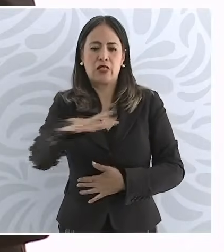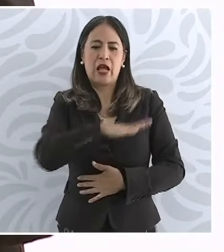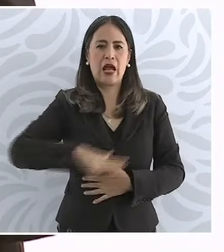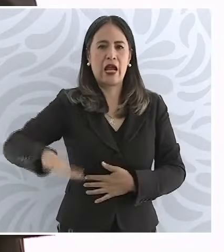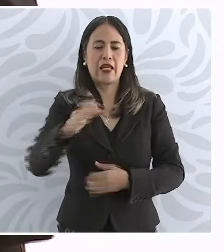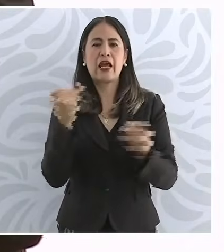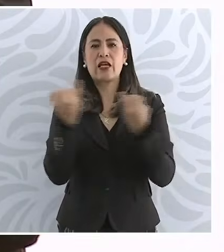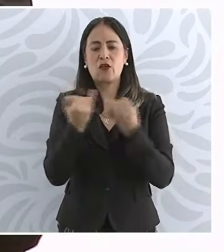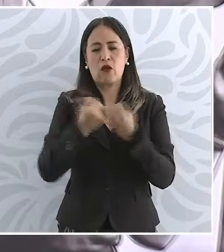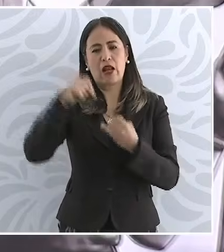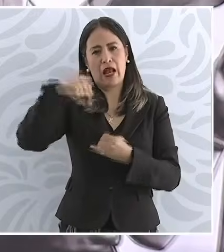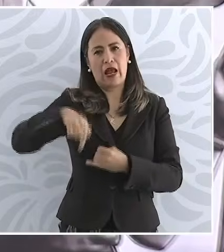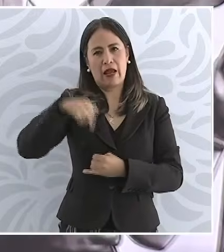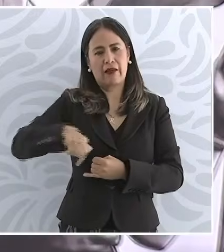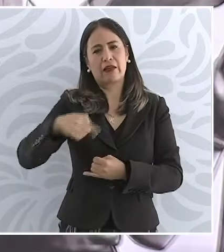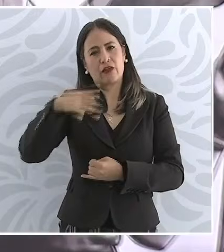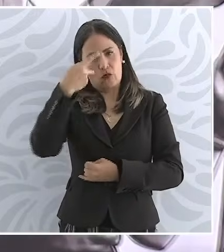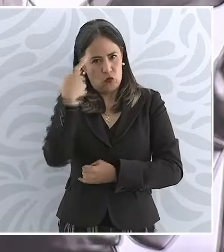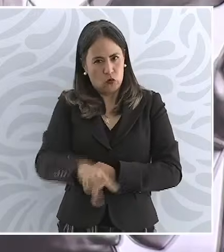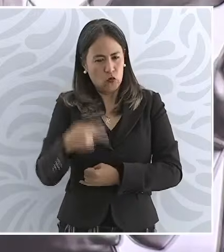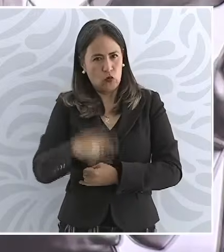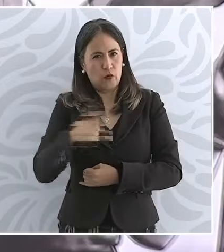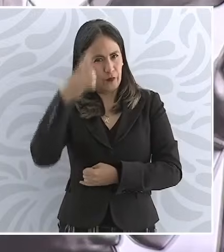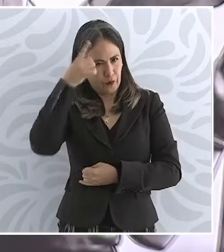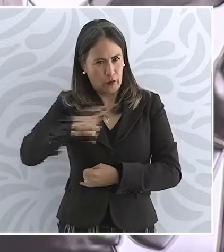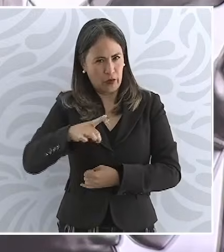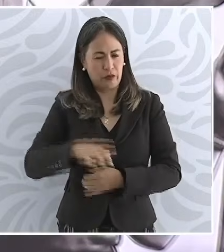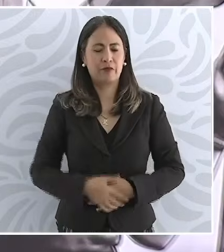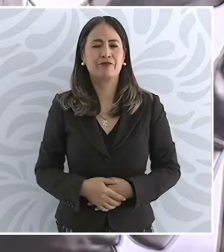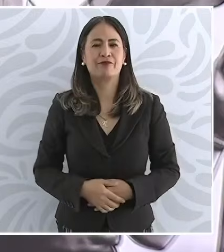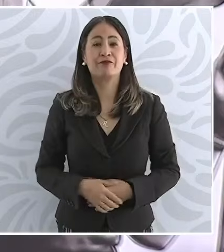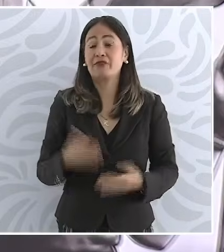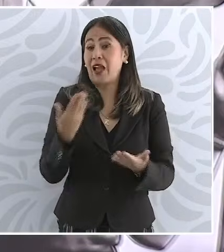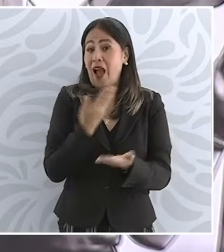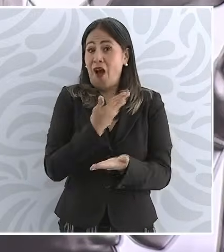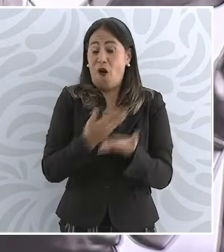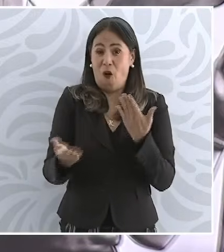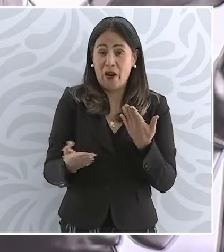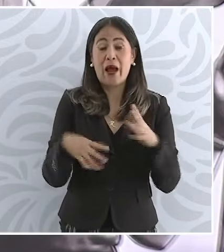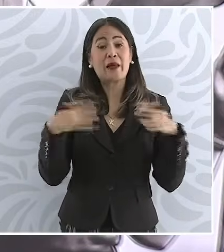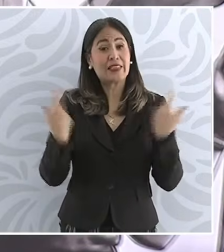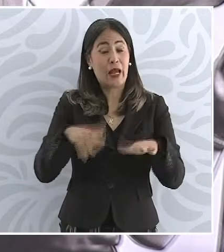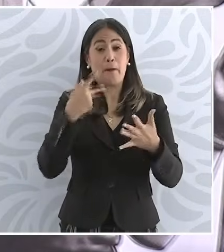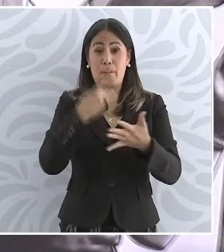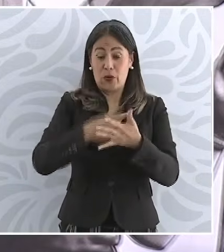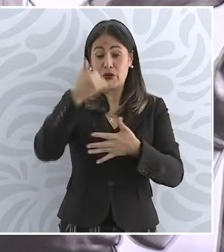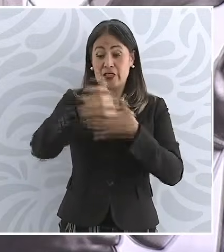mexicanas estamos arrancando concluyendo los grandes proyectos iniciados durante la primera